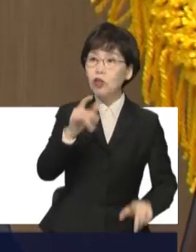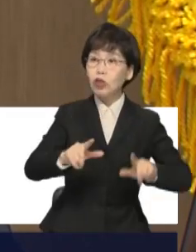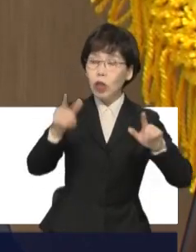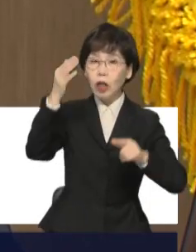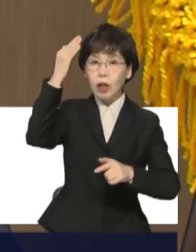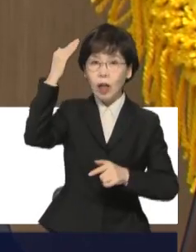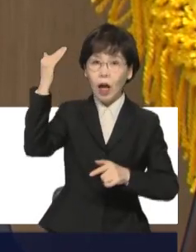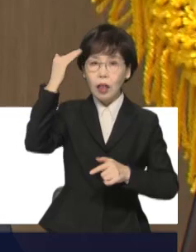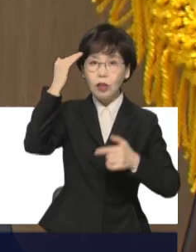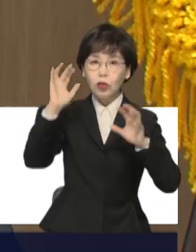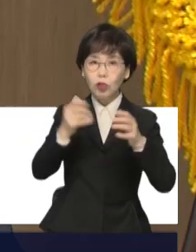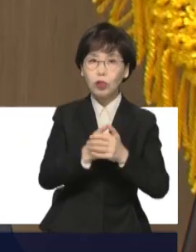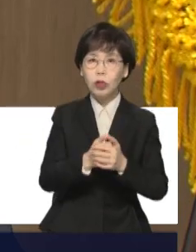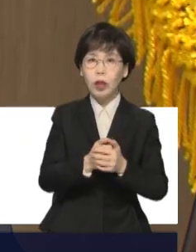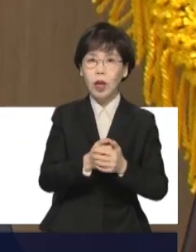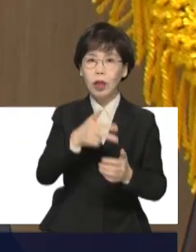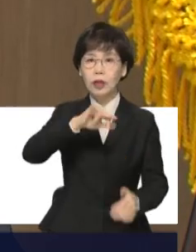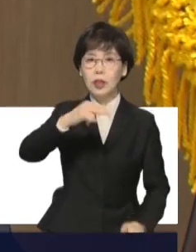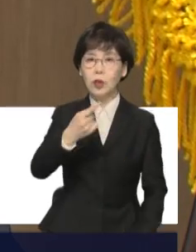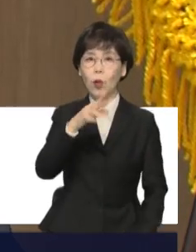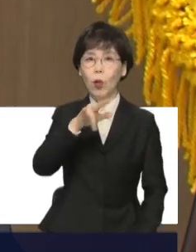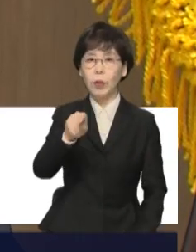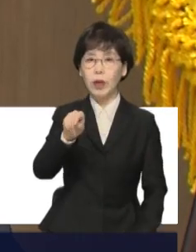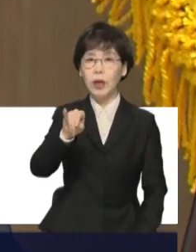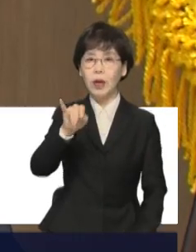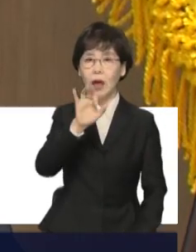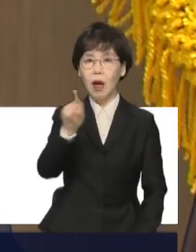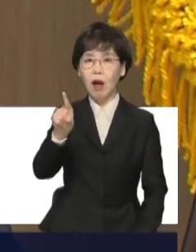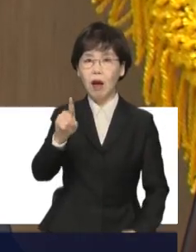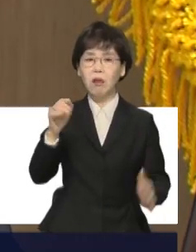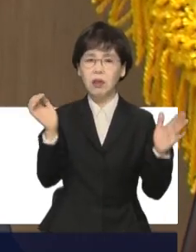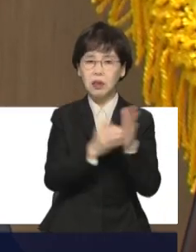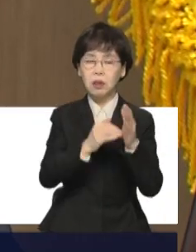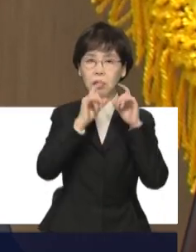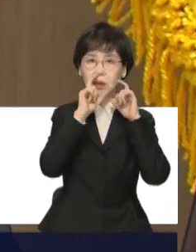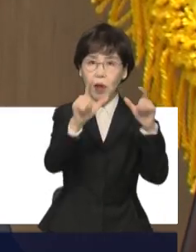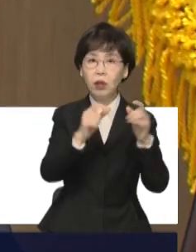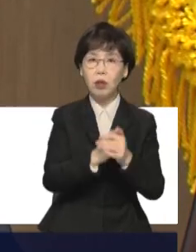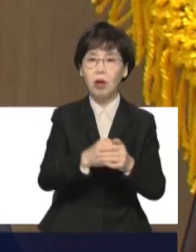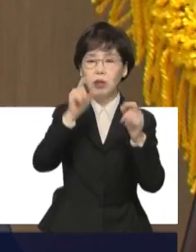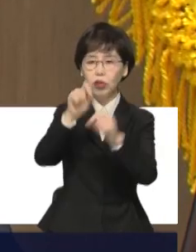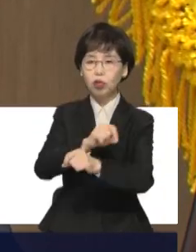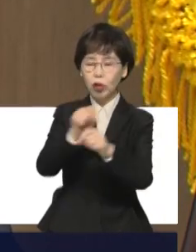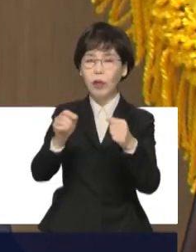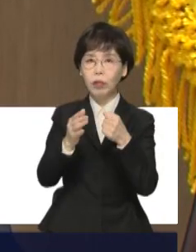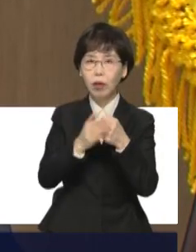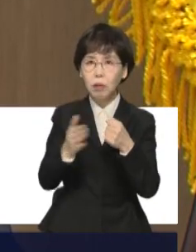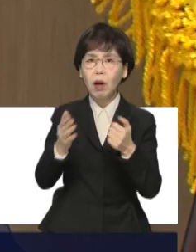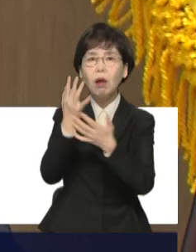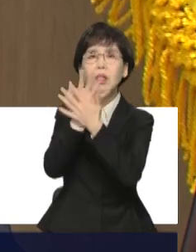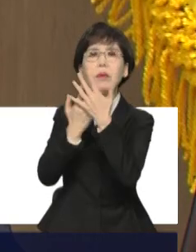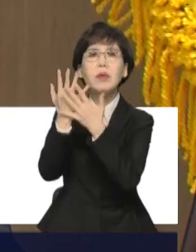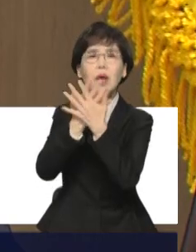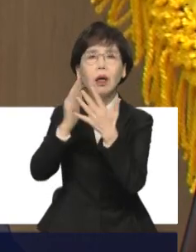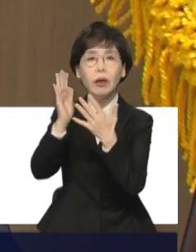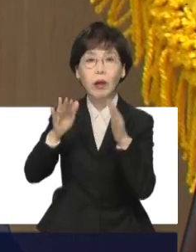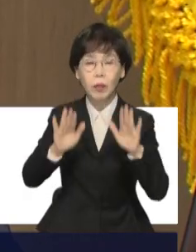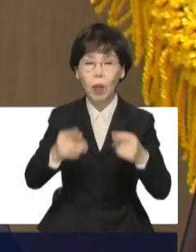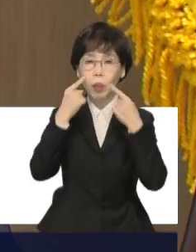2019년 한국이 취한 지소미아 종료 선언과 그 유예로 인한 제도적 불확실성을 이번에